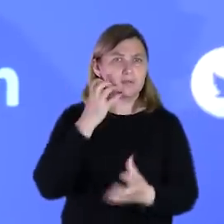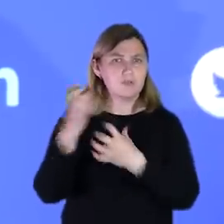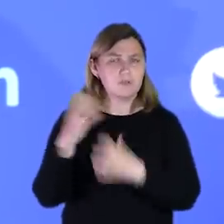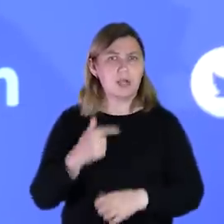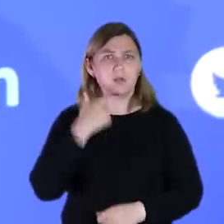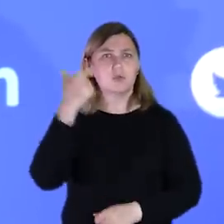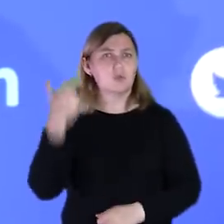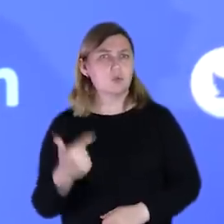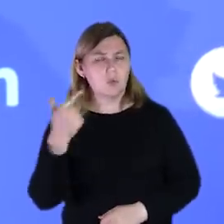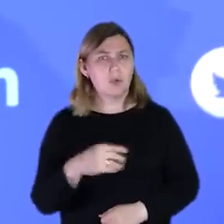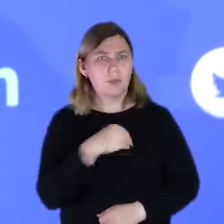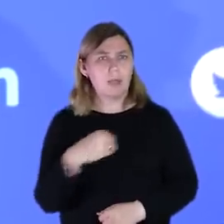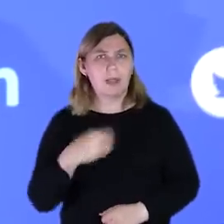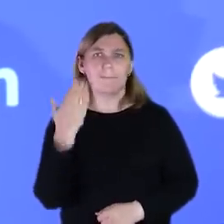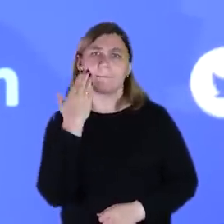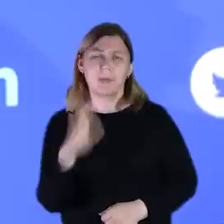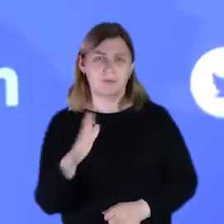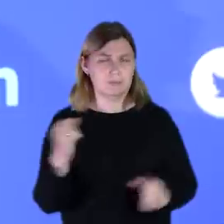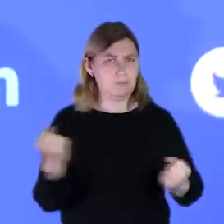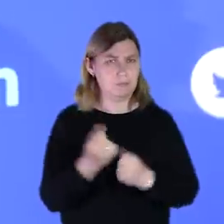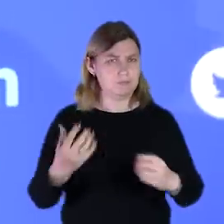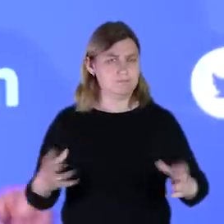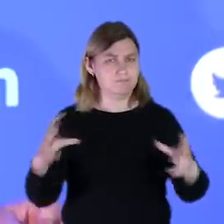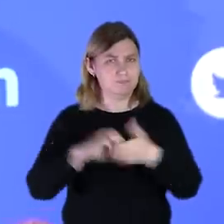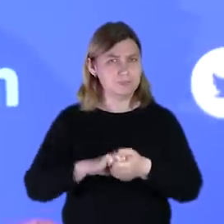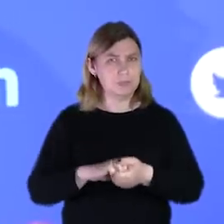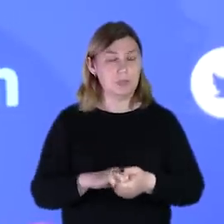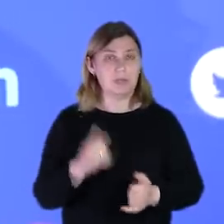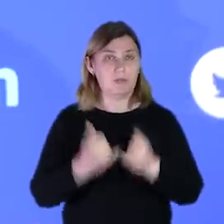Drugiej Rzeczpospolitej bardzo za siebie. Jeśli nie kompetencyjnie,